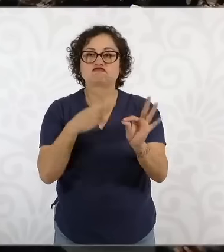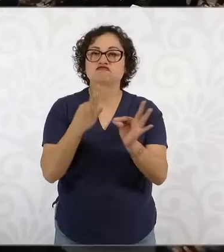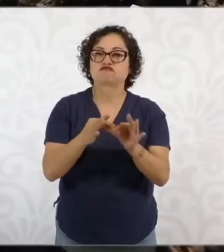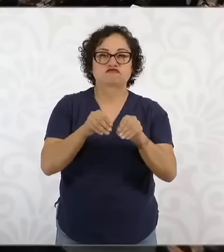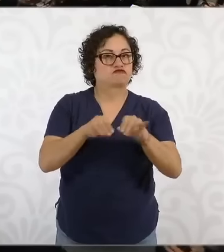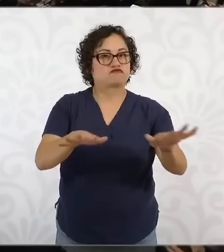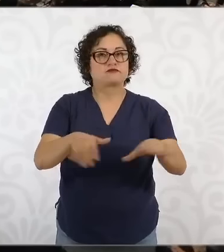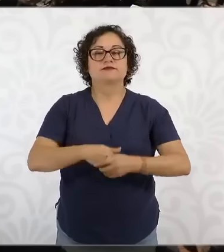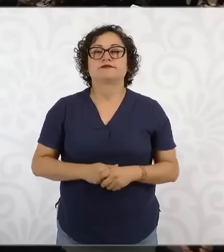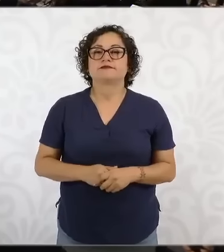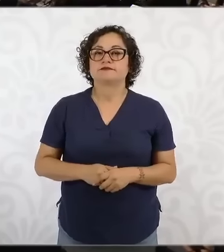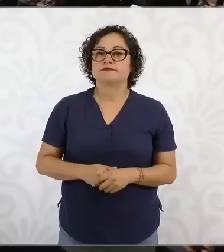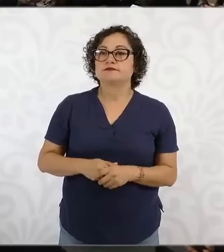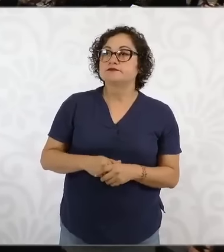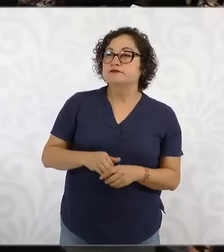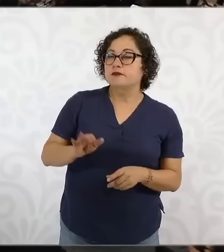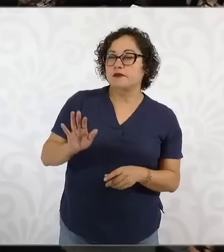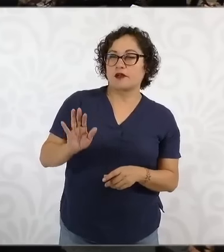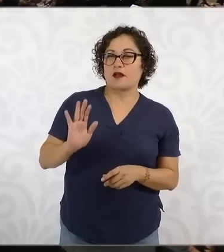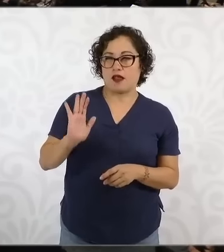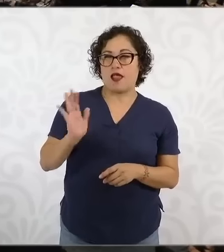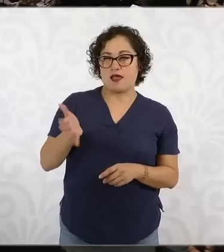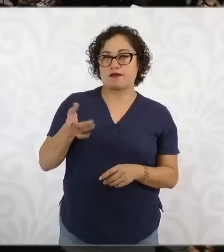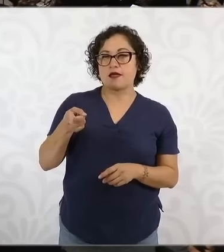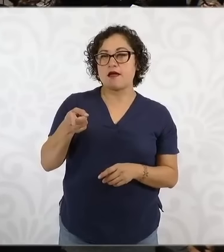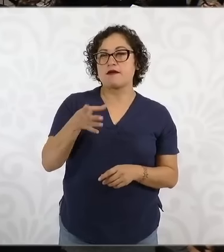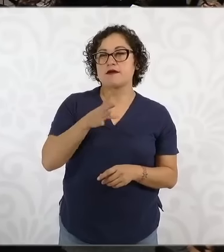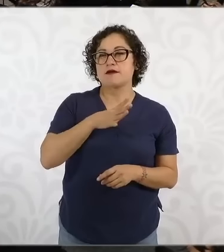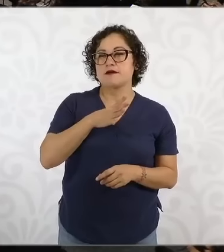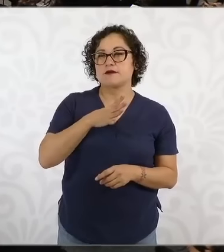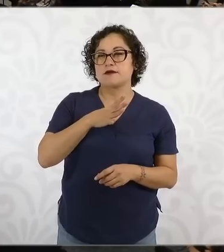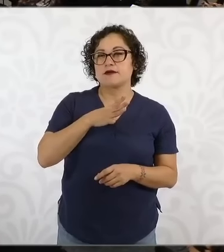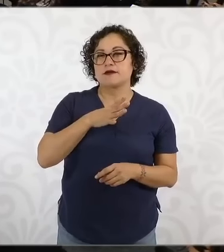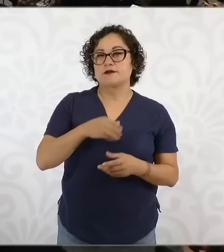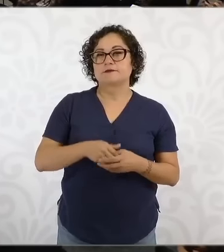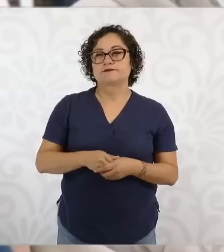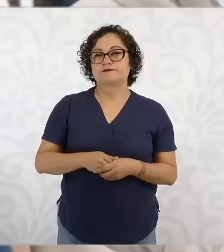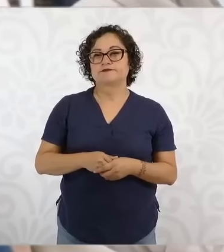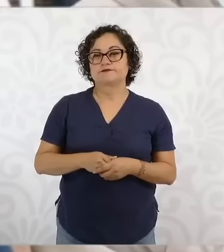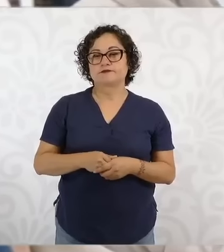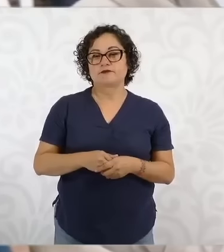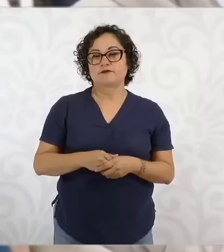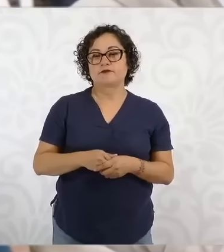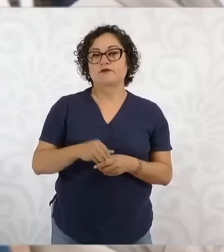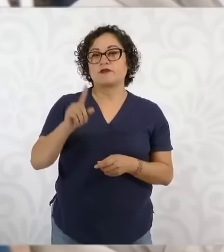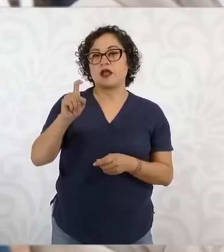y ya entró en en la de la presa, la hidroeléctrica de la presa Santa María.